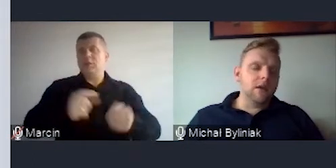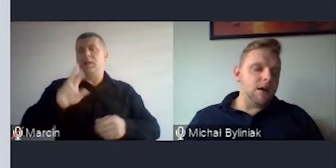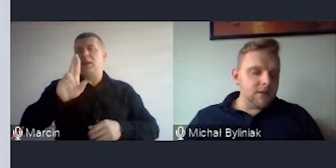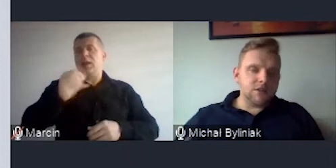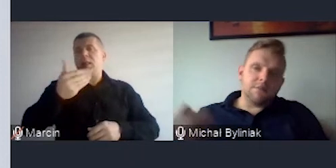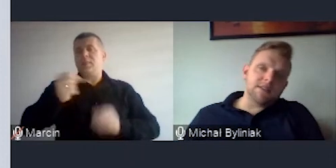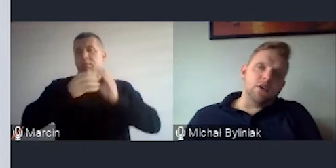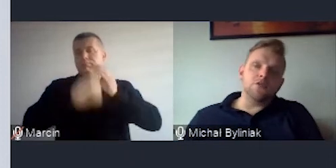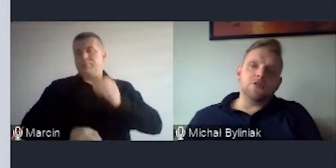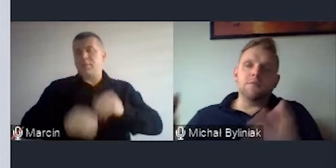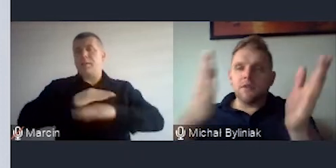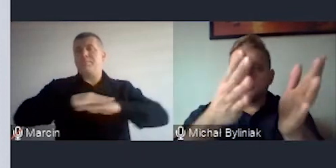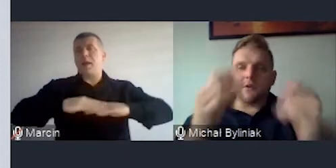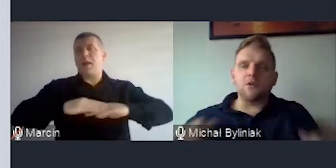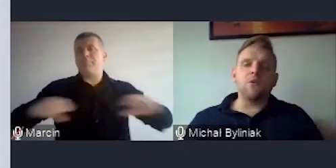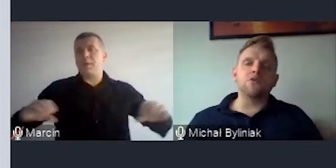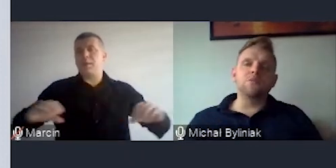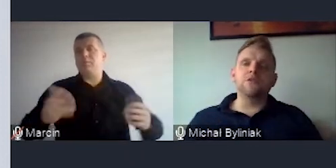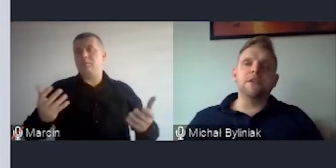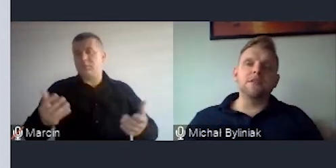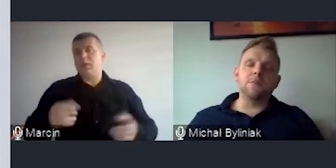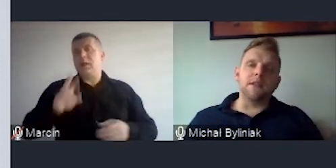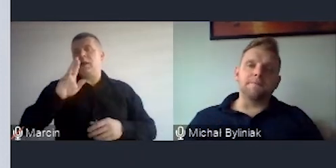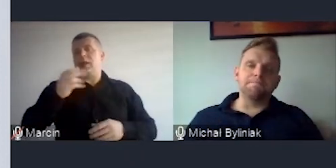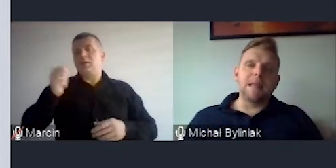Rynnę trzeba zdać, żeby na przykład obłożyć budynek styropianem